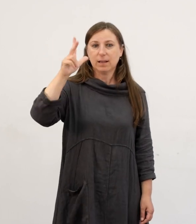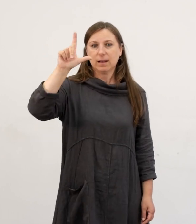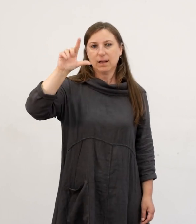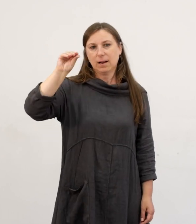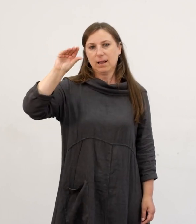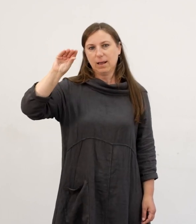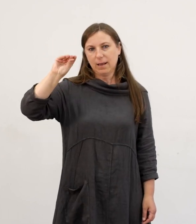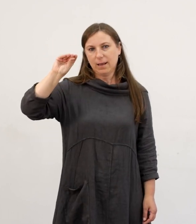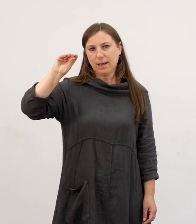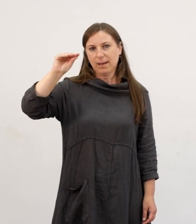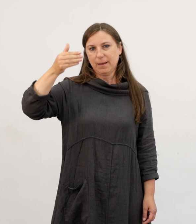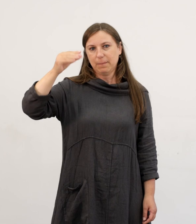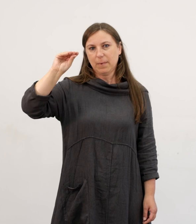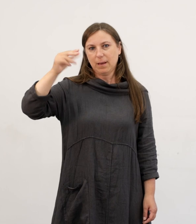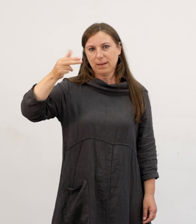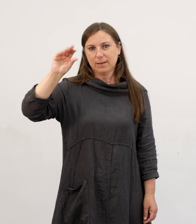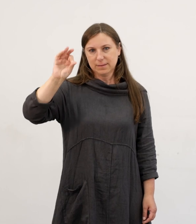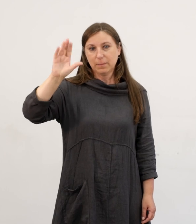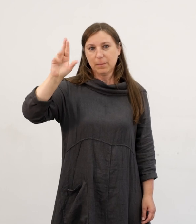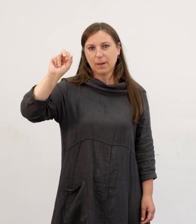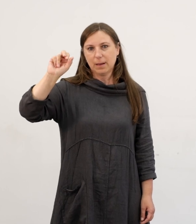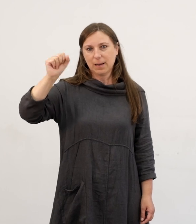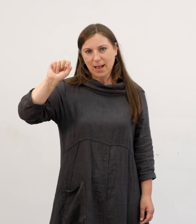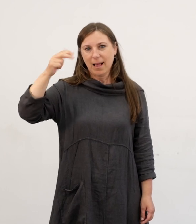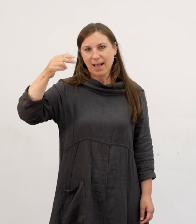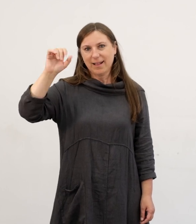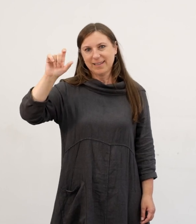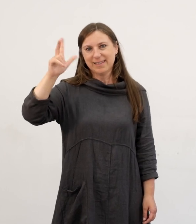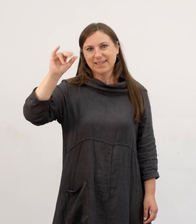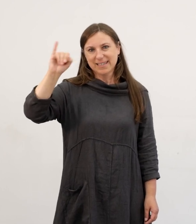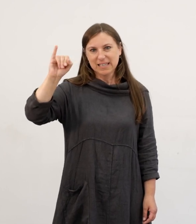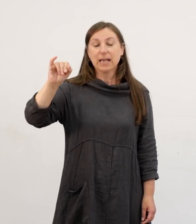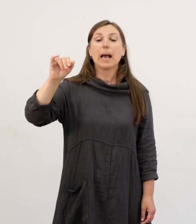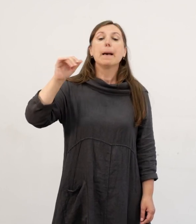Jan Klemens Branicki był magnatem pełniącym wiele funkcji państwowych.